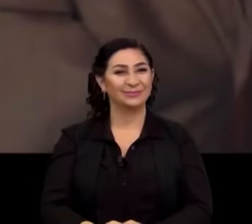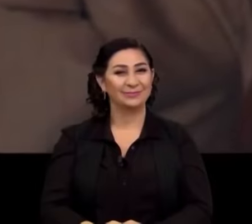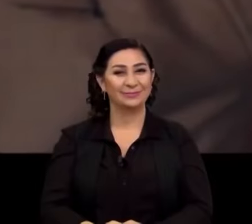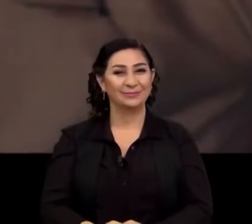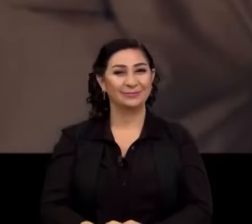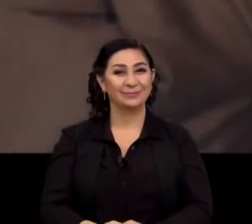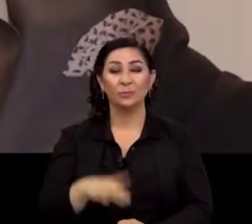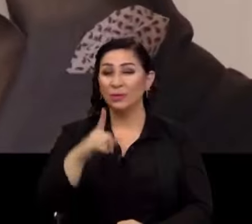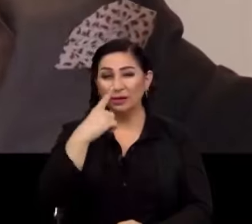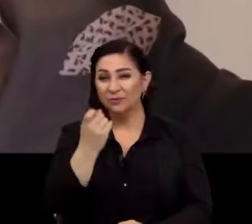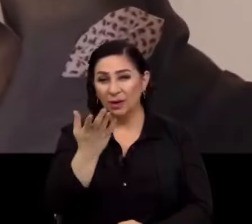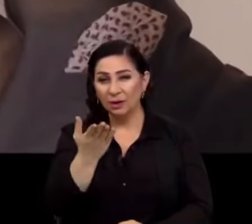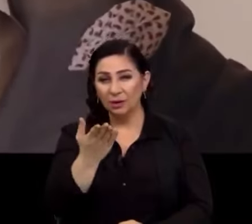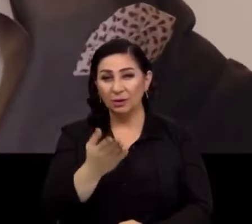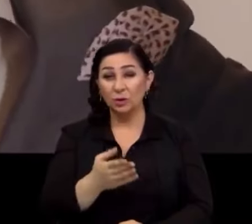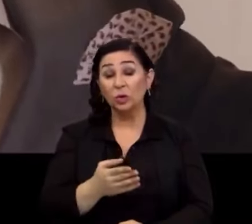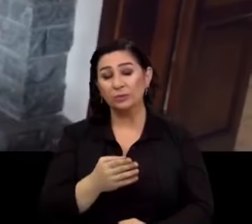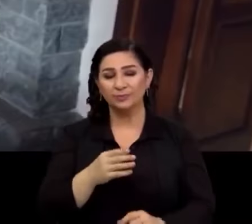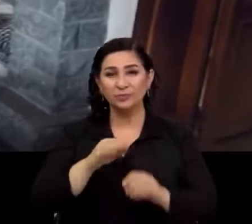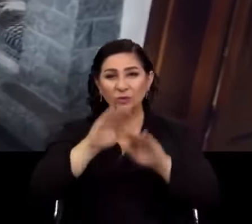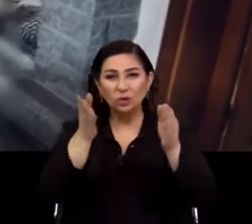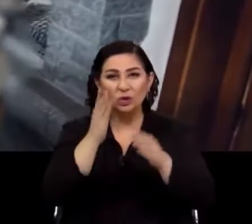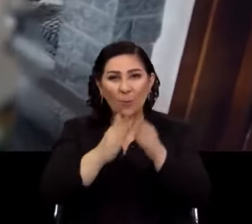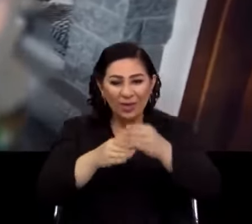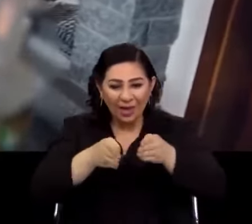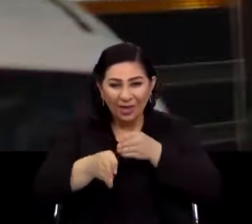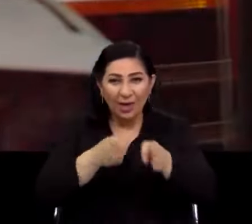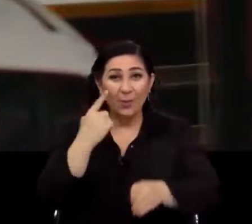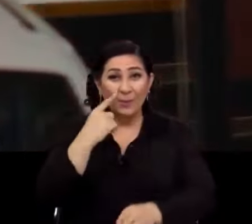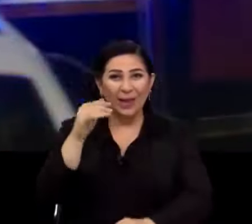burada ne işin var şömineye bakmaya